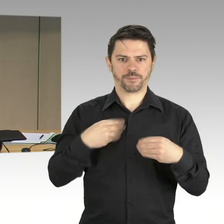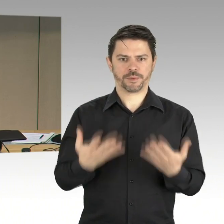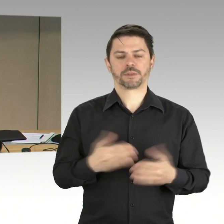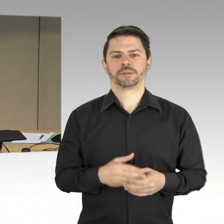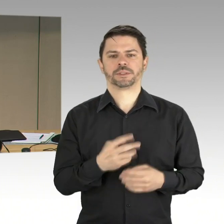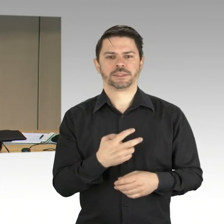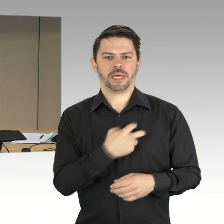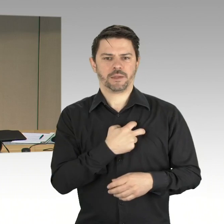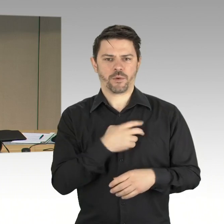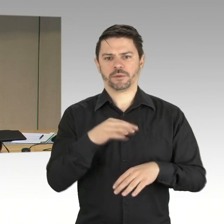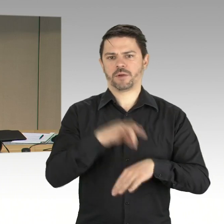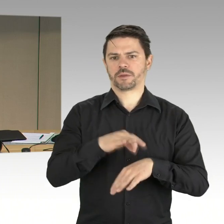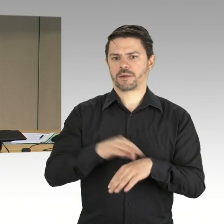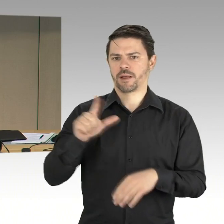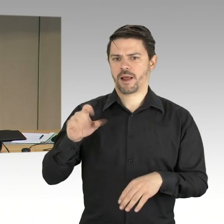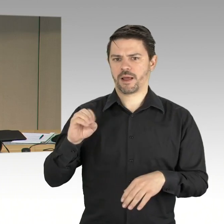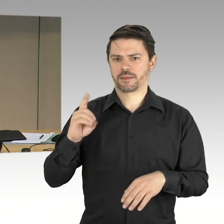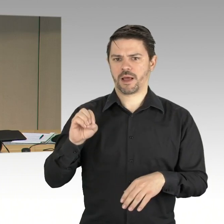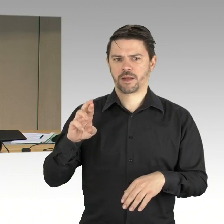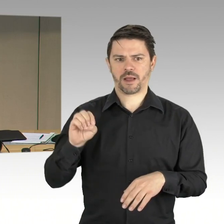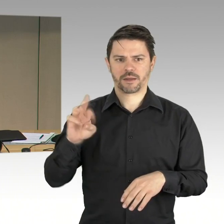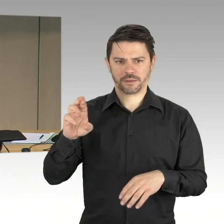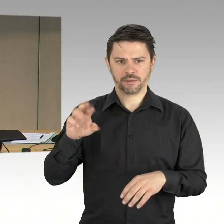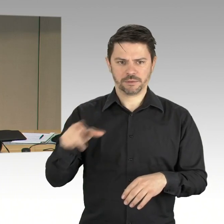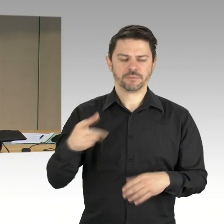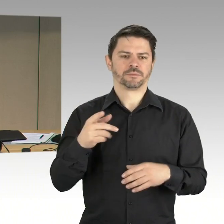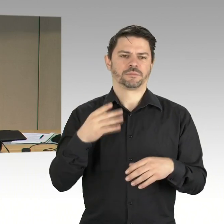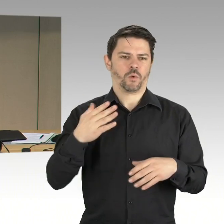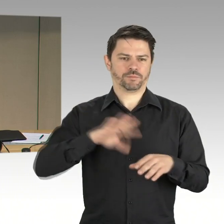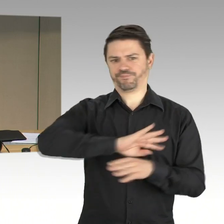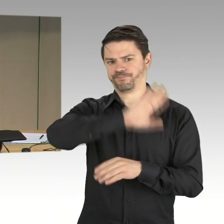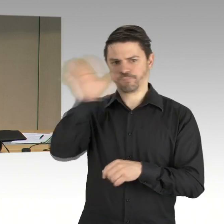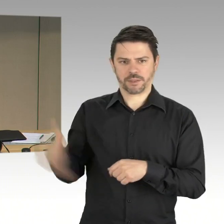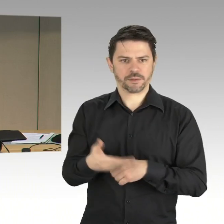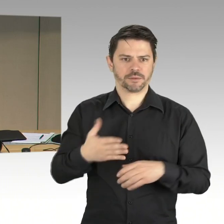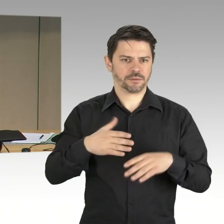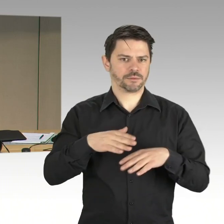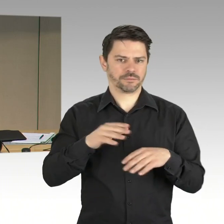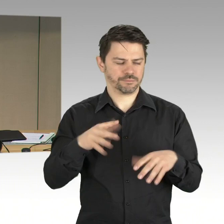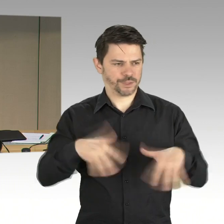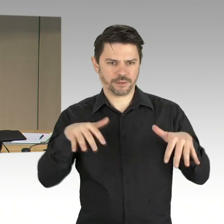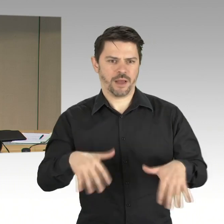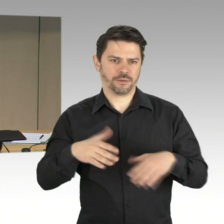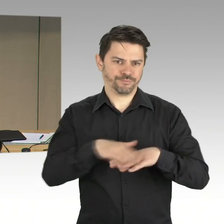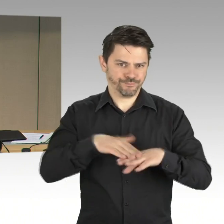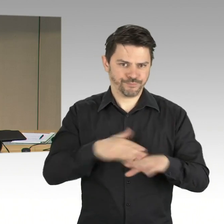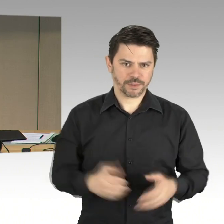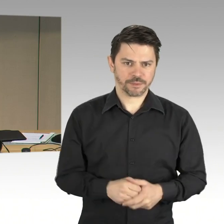betreffend der Special Olympics Weltspiele im Jahr 2023 in Berlin. Nach den Terminen wird er jeweils wieder